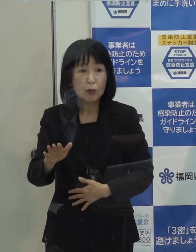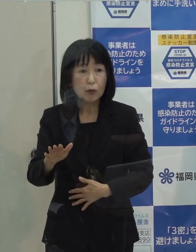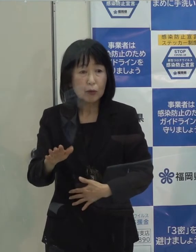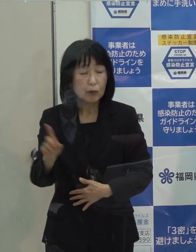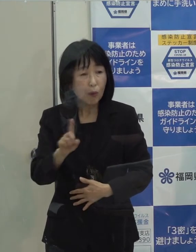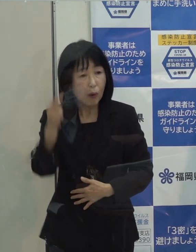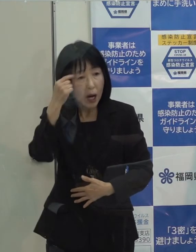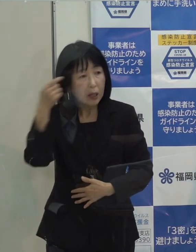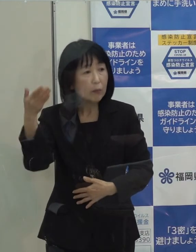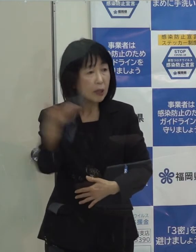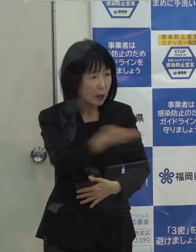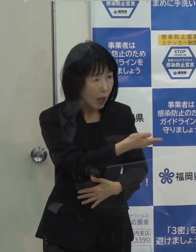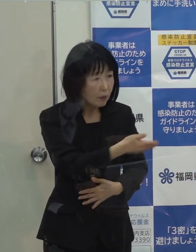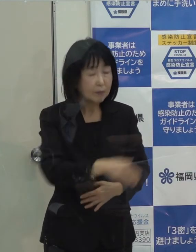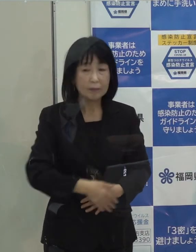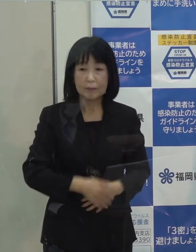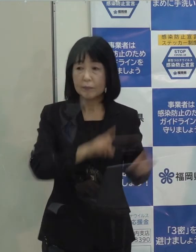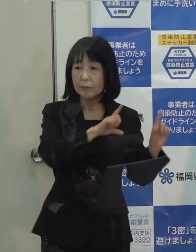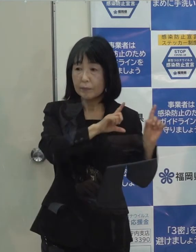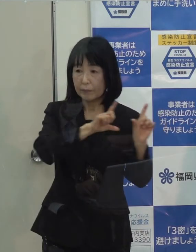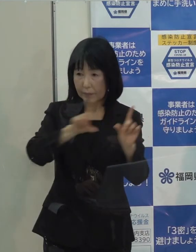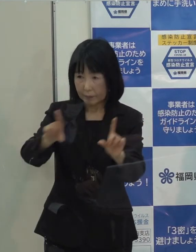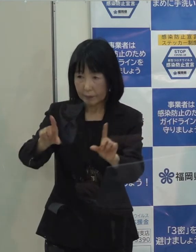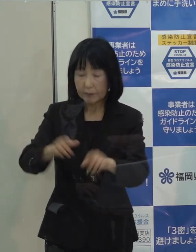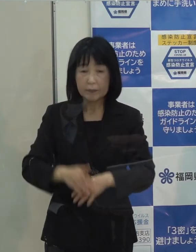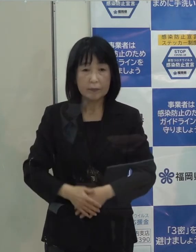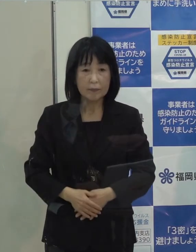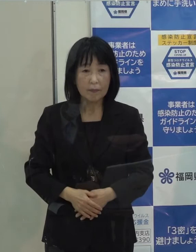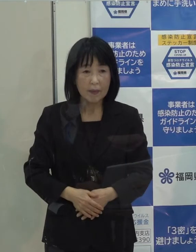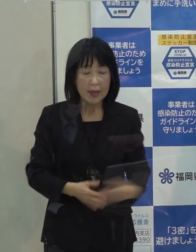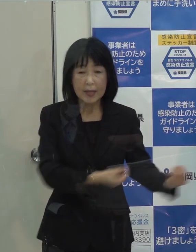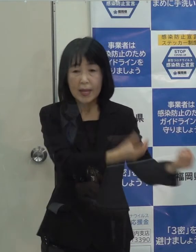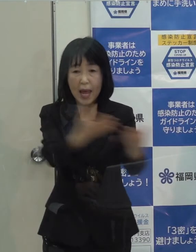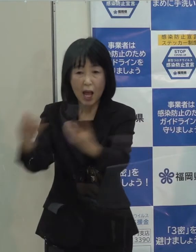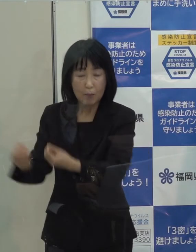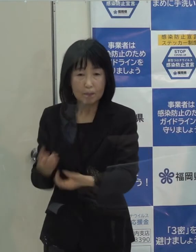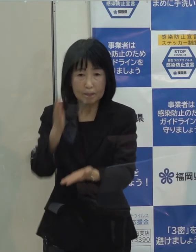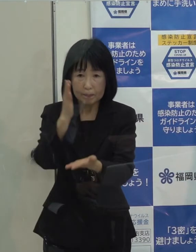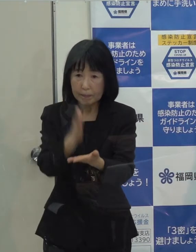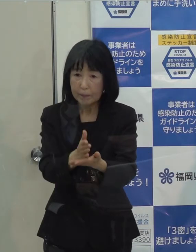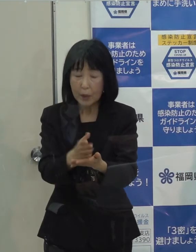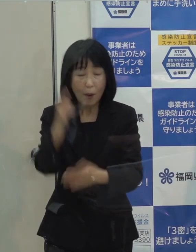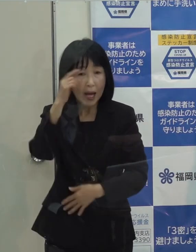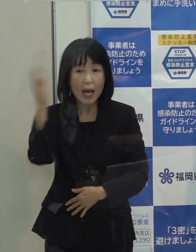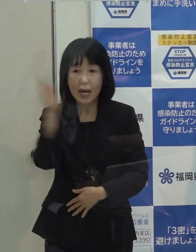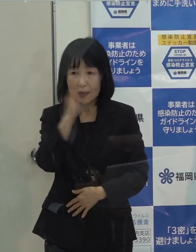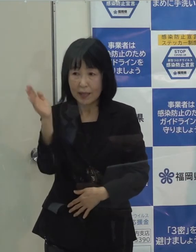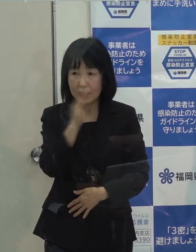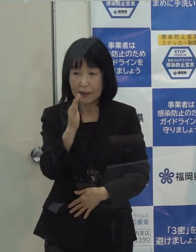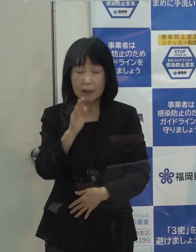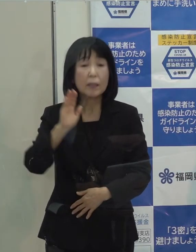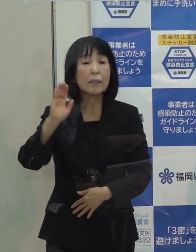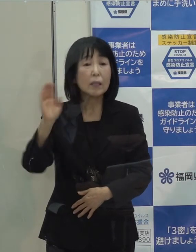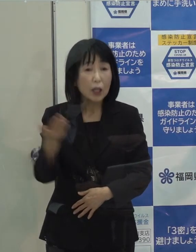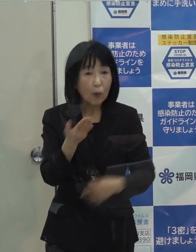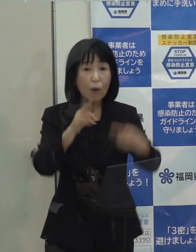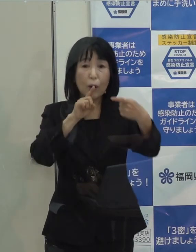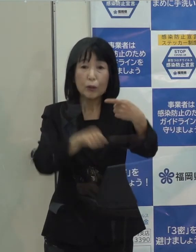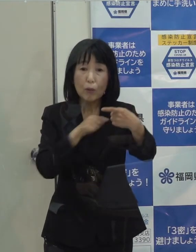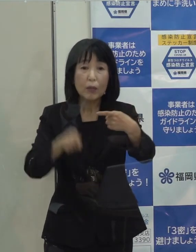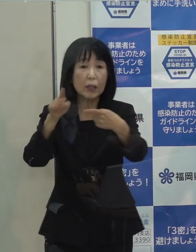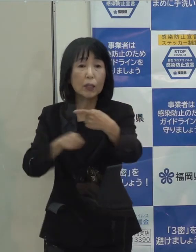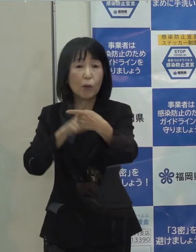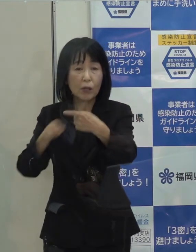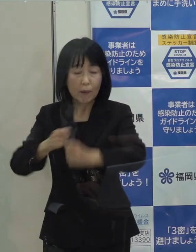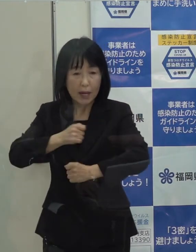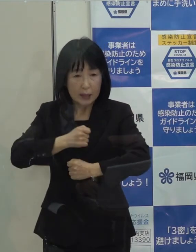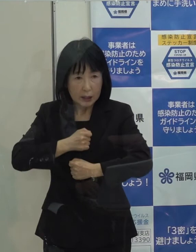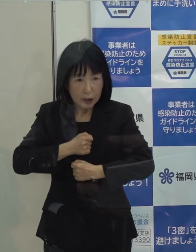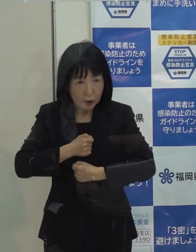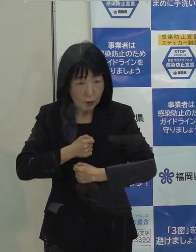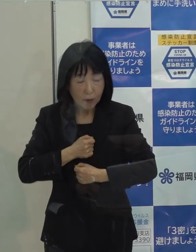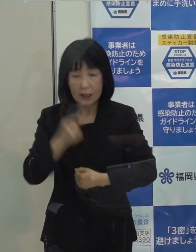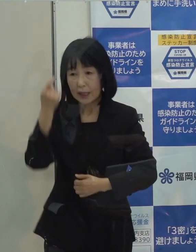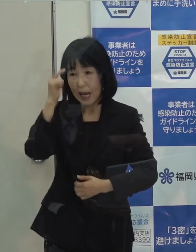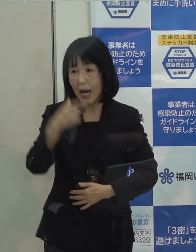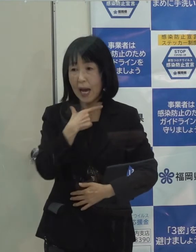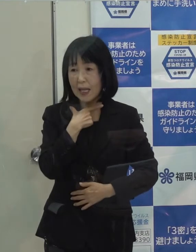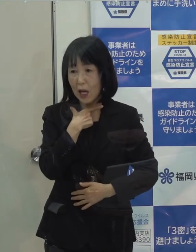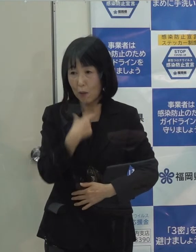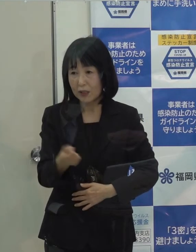（知事）今 申し上げましたように一律にということは今考えていませんが お一人お一人はしっかり慎重に考えていただきたいと思っています